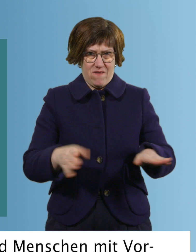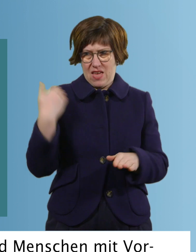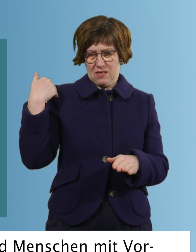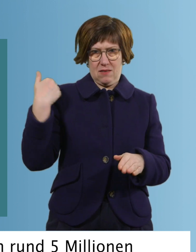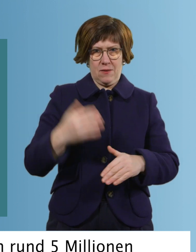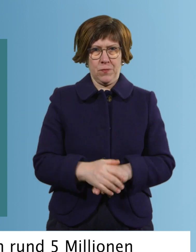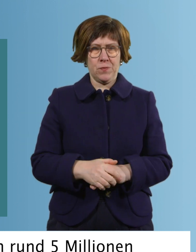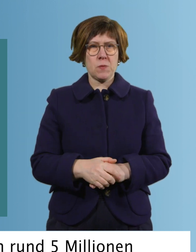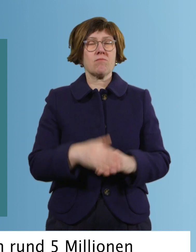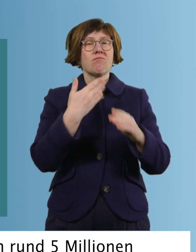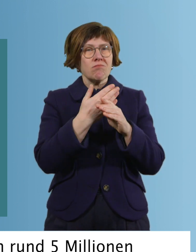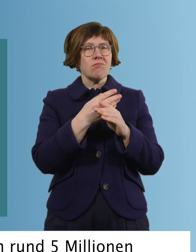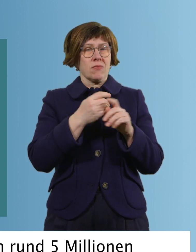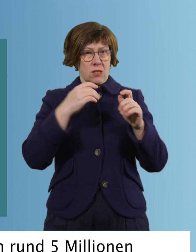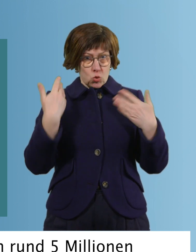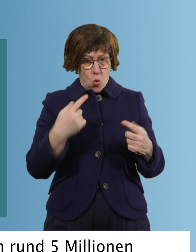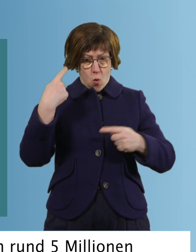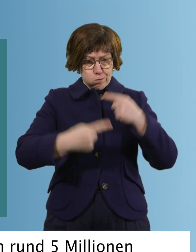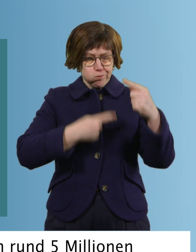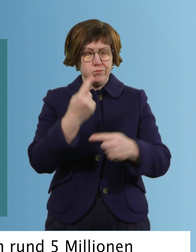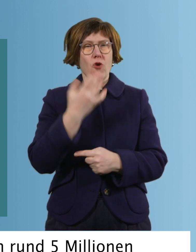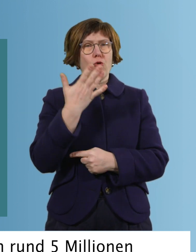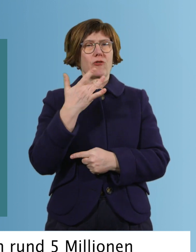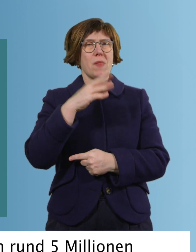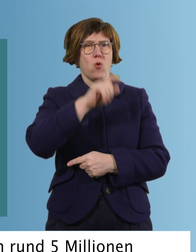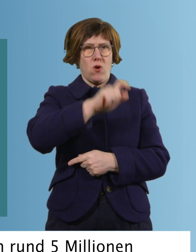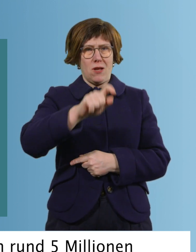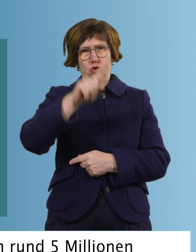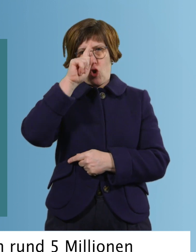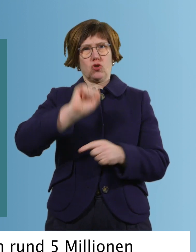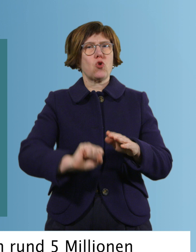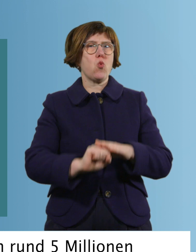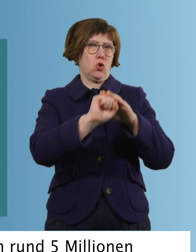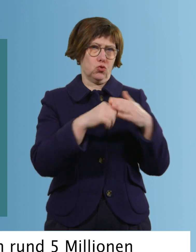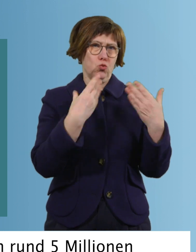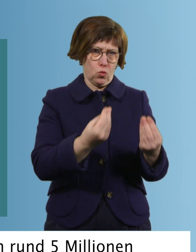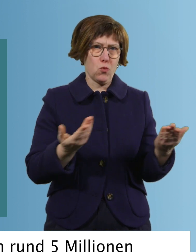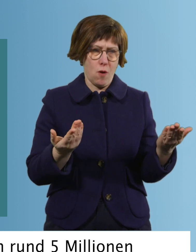Mit dieser Maßnahme sollen rund 5 Millionen Menschen in Deutschland unterstützt werden.